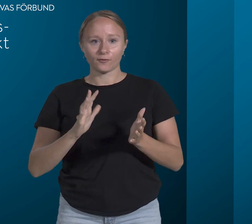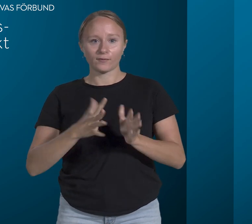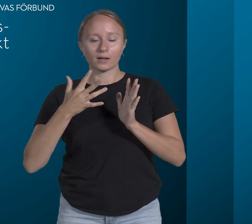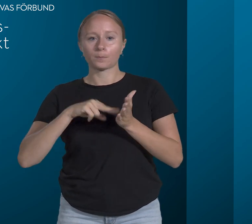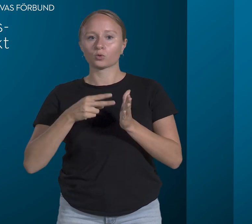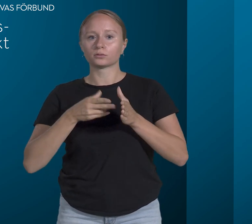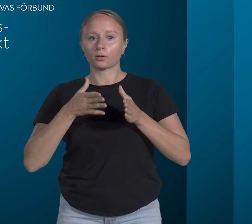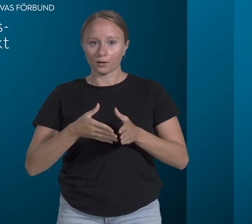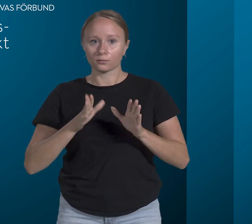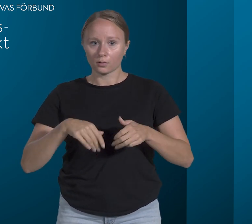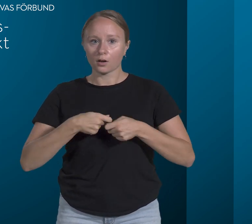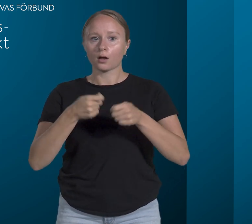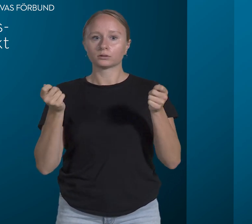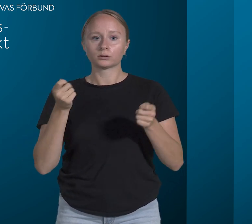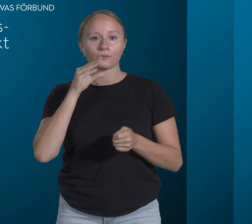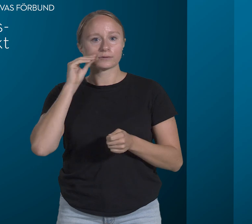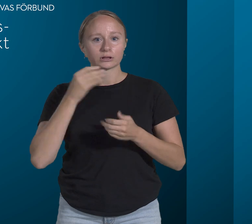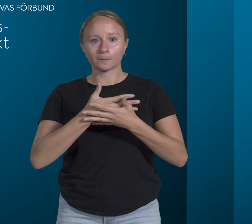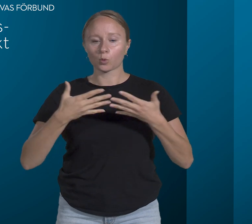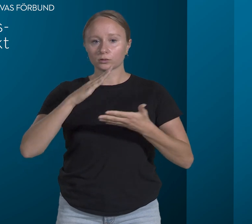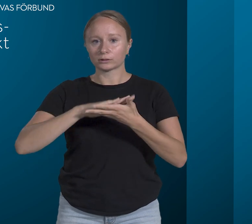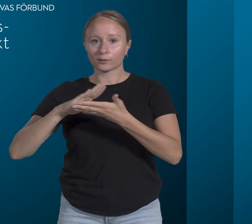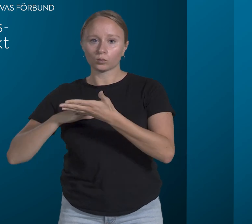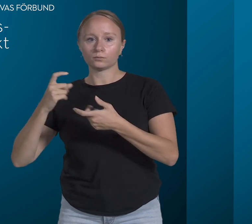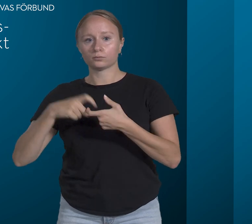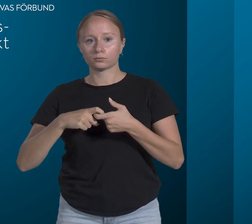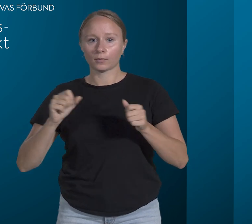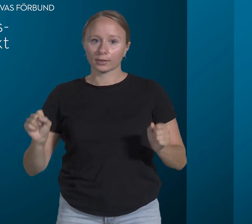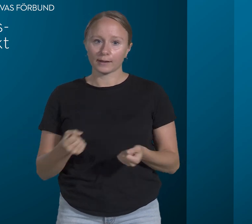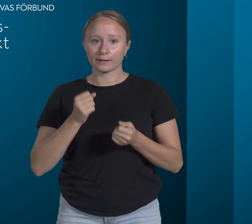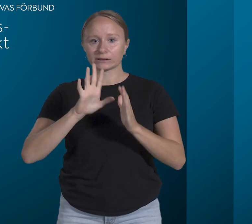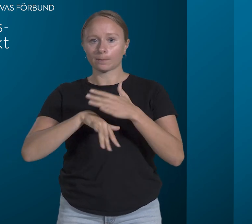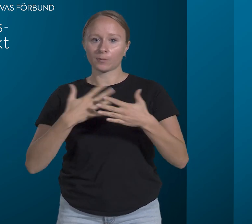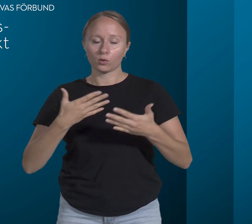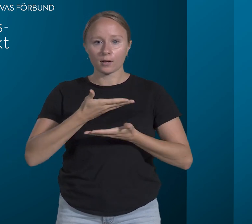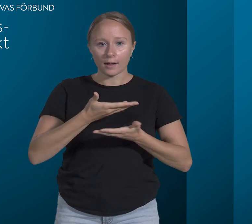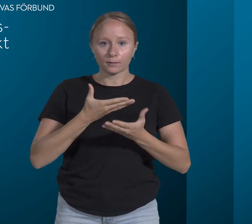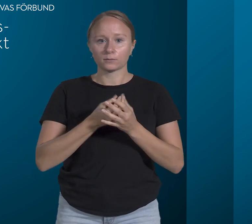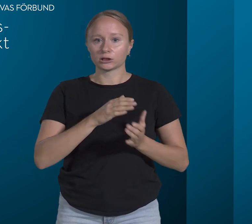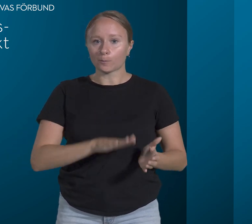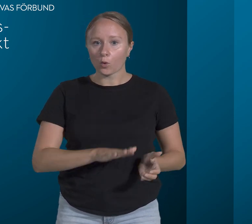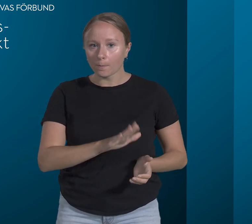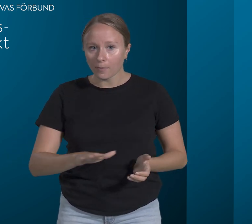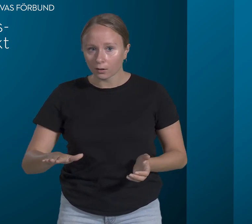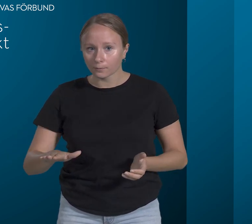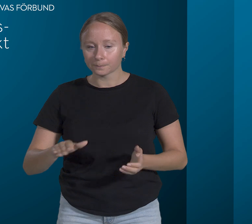VIKKE-projektet lanserade svenskspråkiga sidor - om tidig teckenspråkig interaktion med små barn.